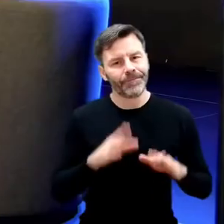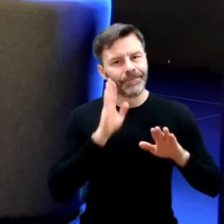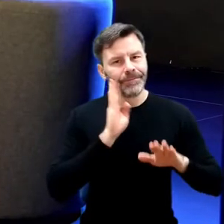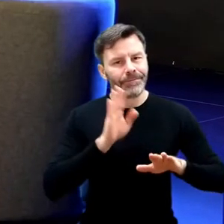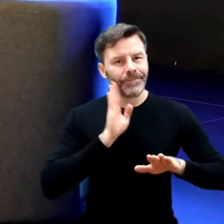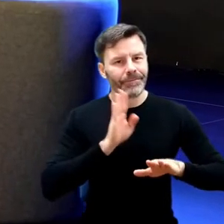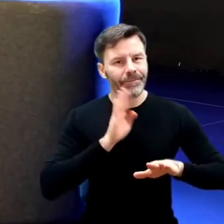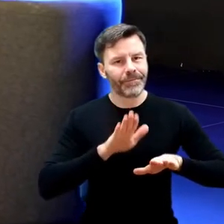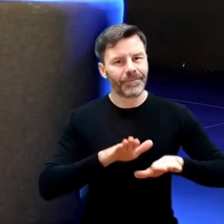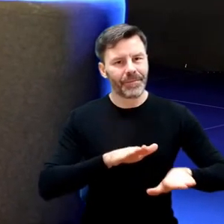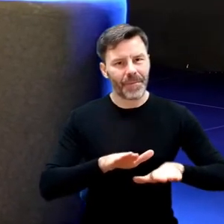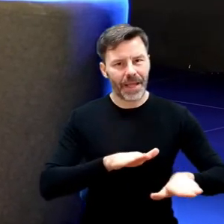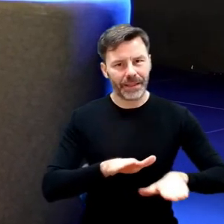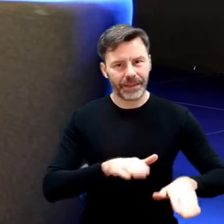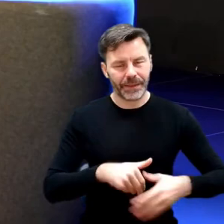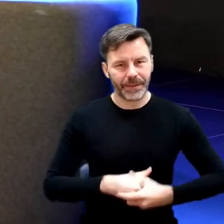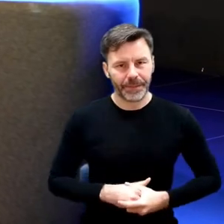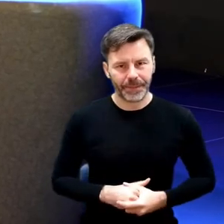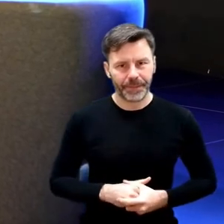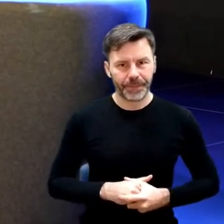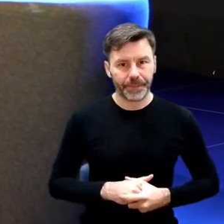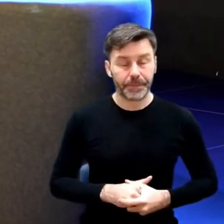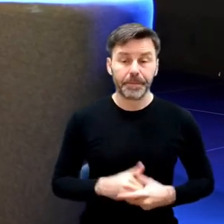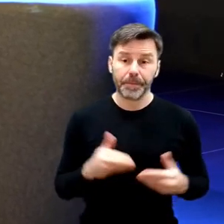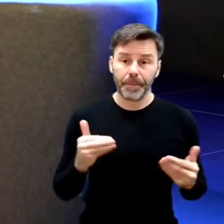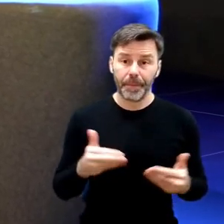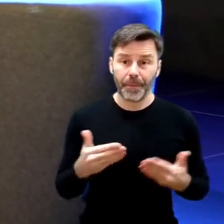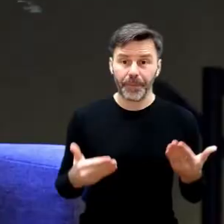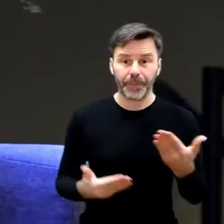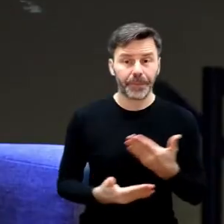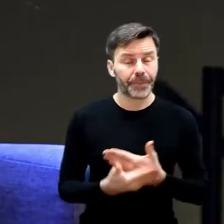a mało tego możemy wręcz ich przyciągnąć.